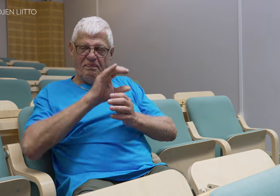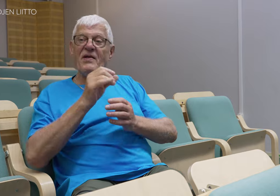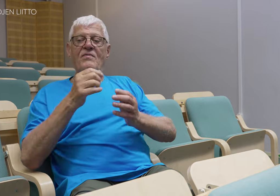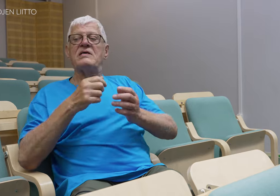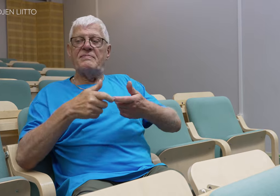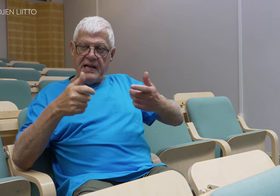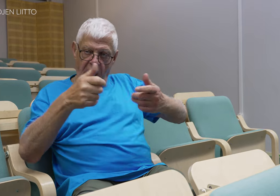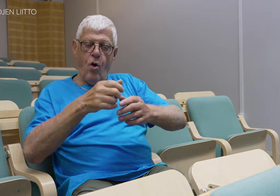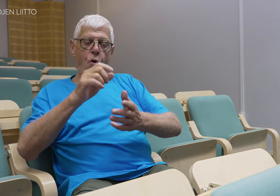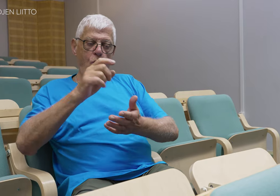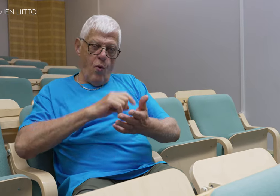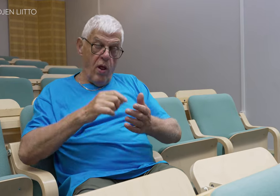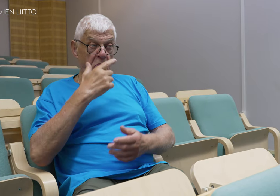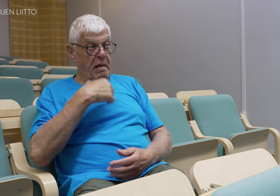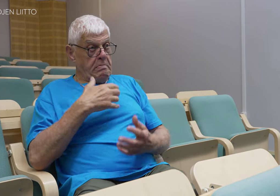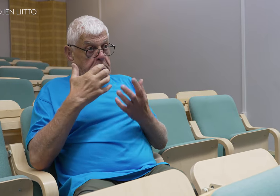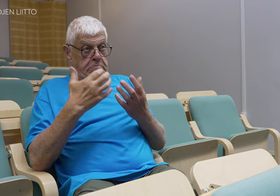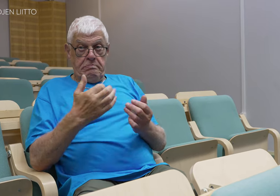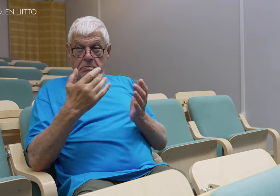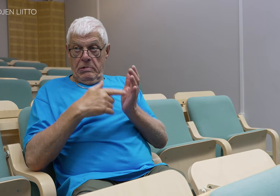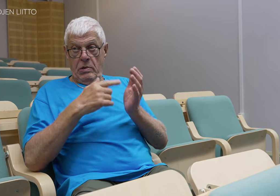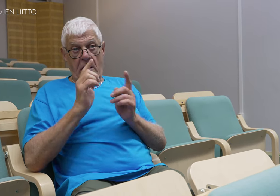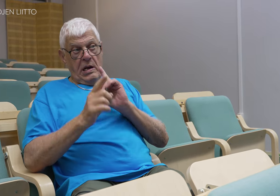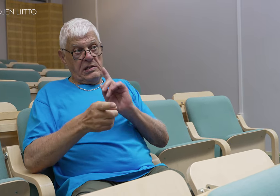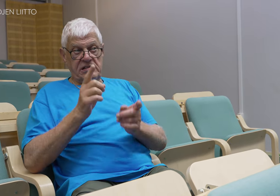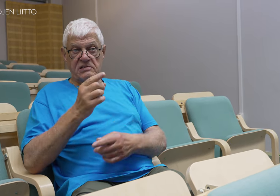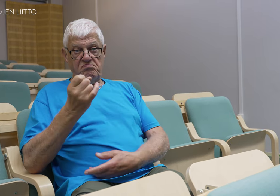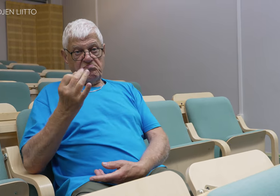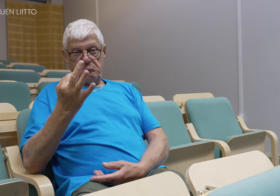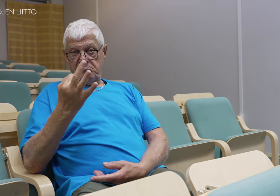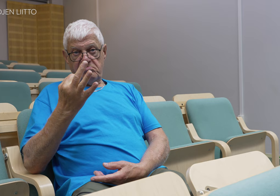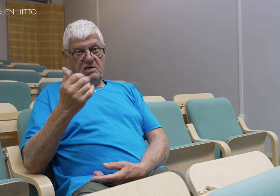Mutta siis koulutapaamisia on järjestetty luullakseni 8-9 kertaa kaiken kaikkiaan.